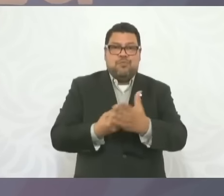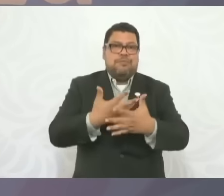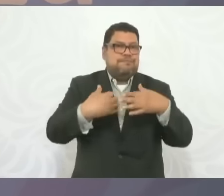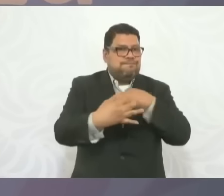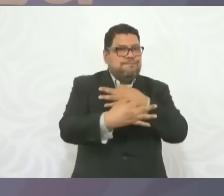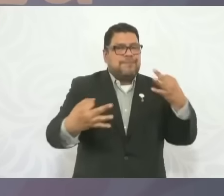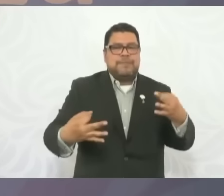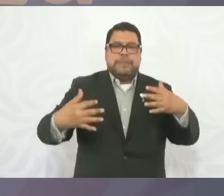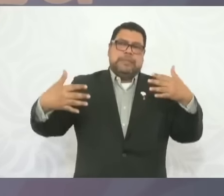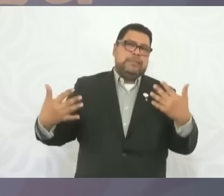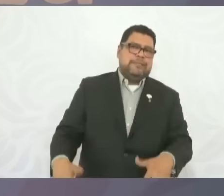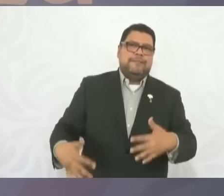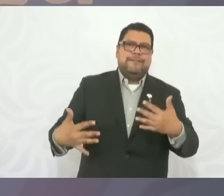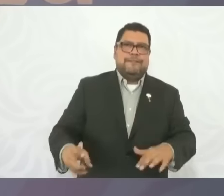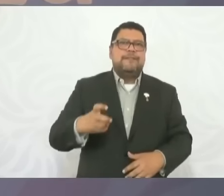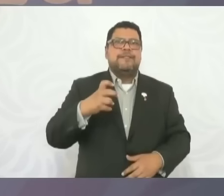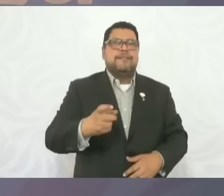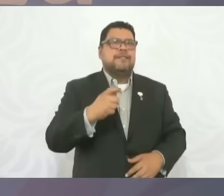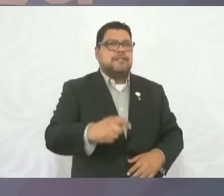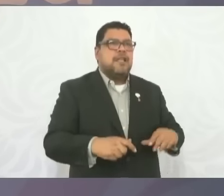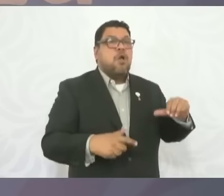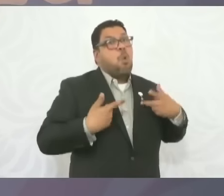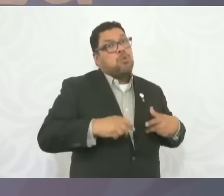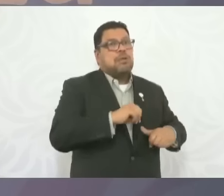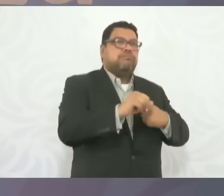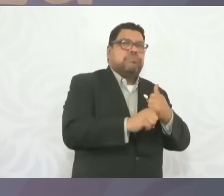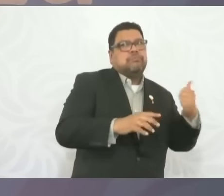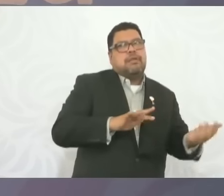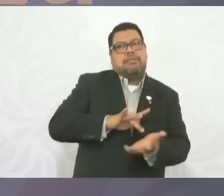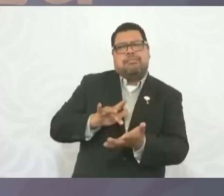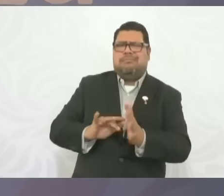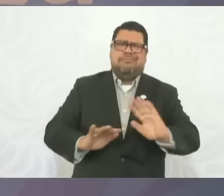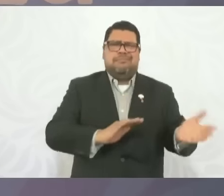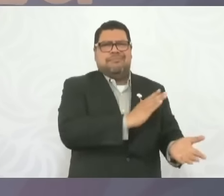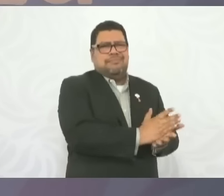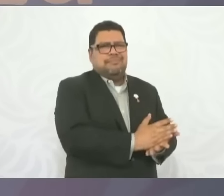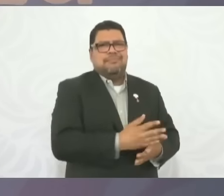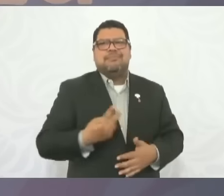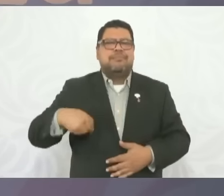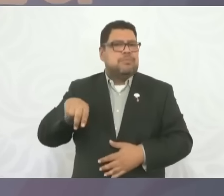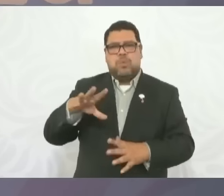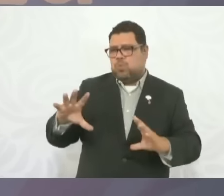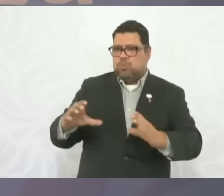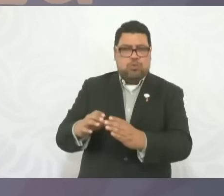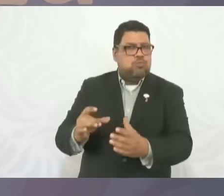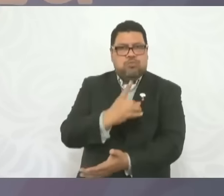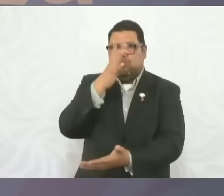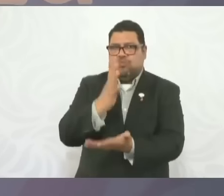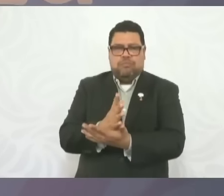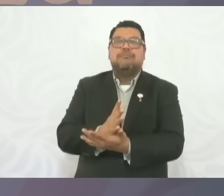ello desaparecieron las subsidiarias. Hoy Pemex regresó a ser una sola empresa y vamos por varias